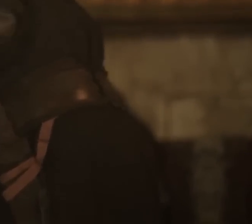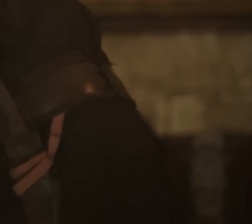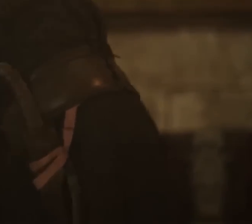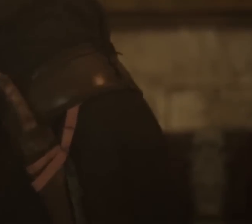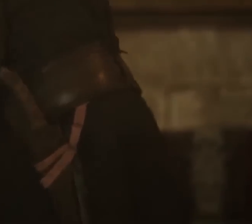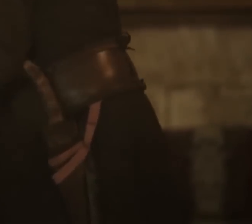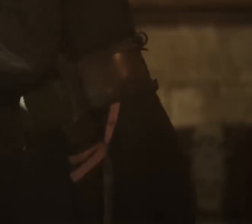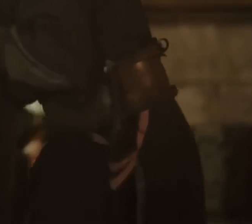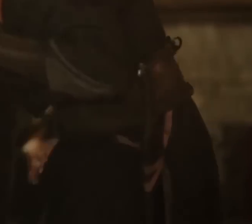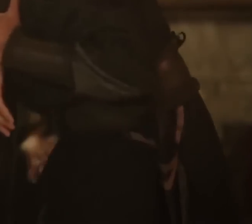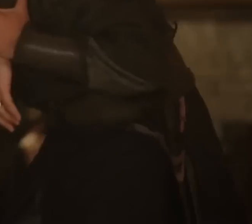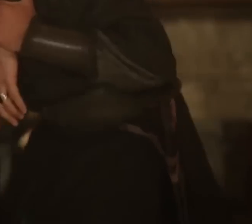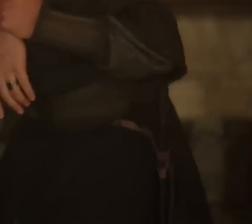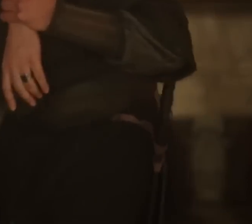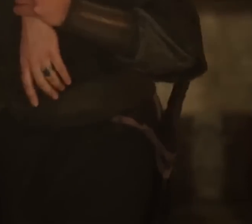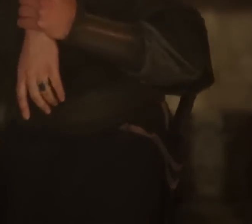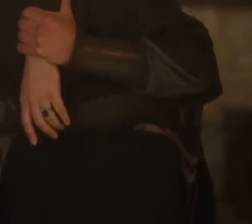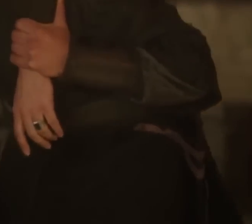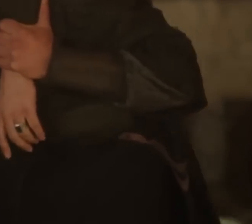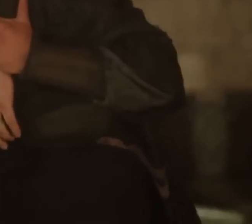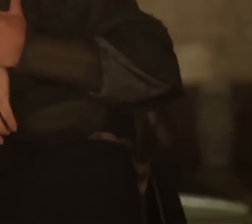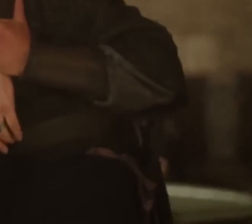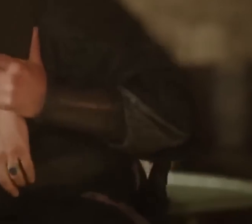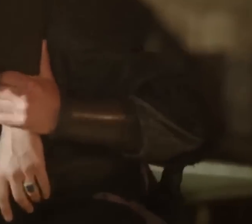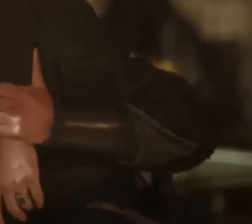(Müzik - Duygusal)